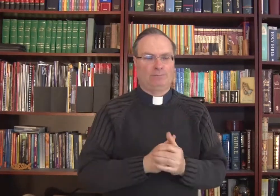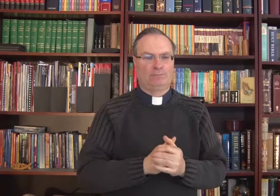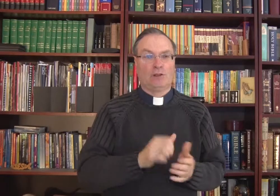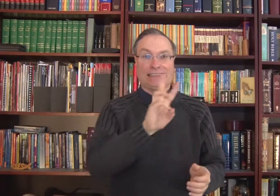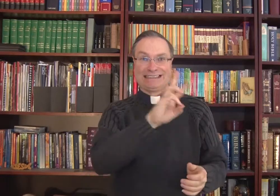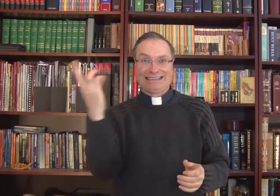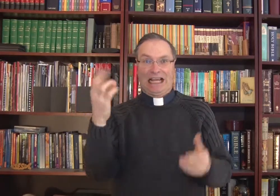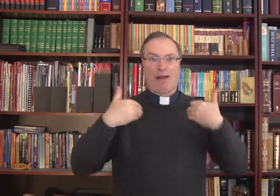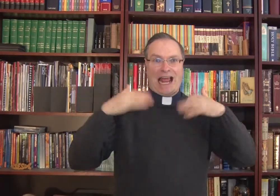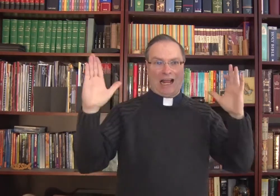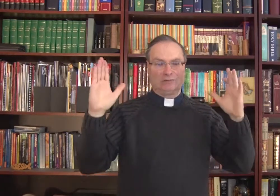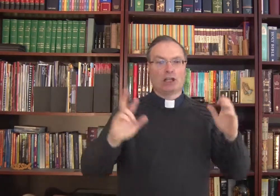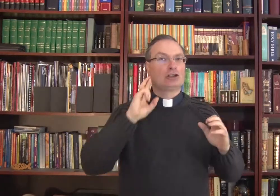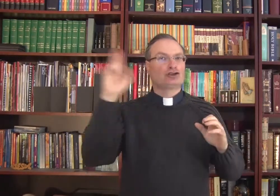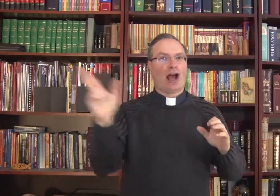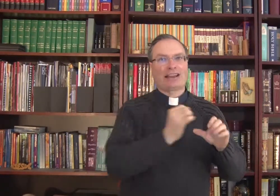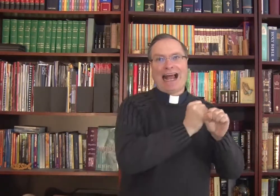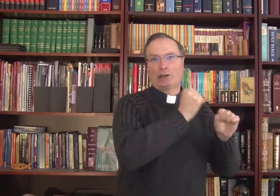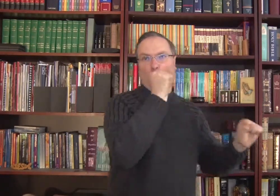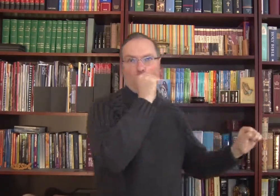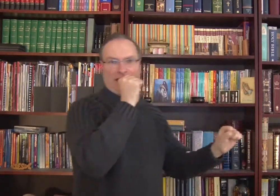Le sixième ange sonna de la trompette,